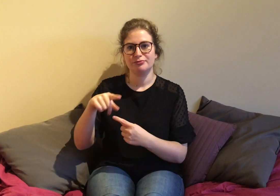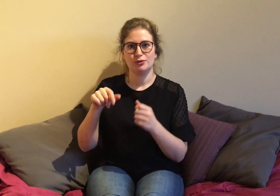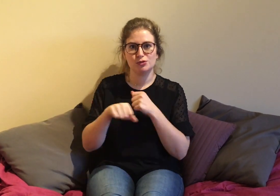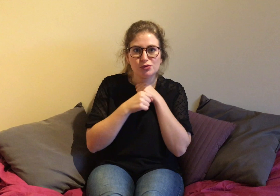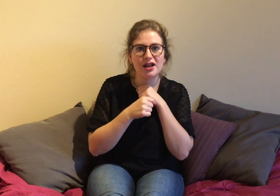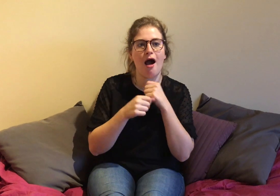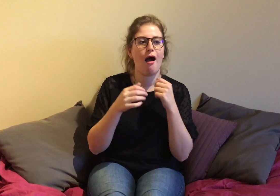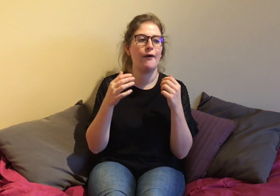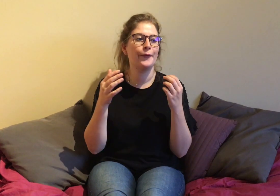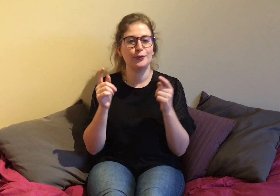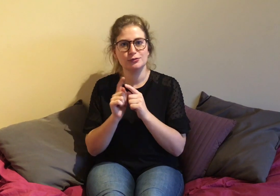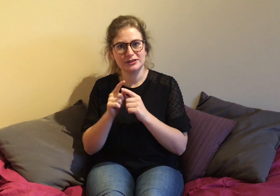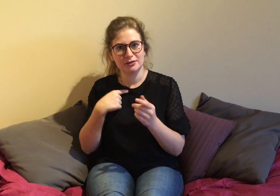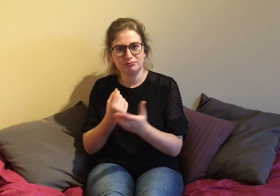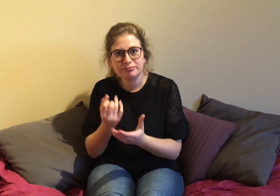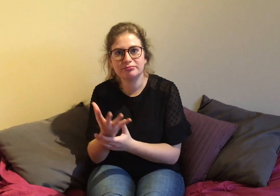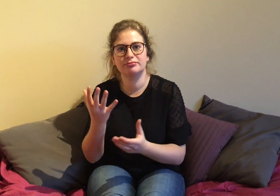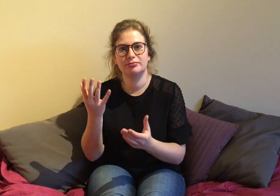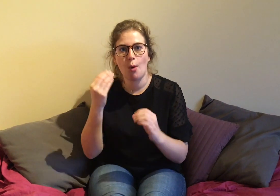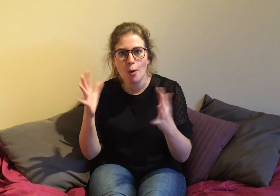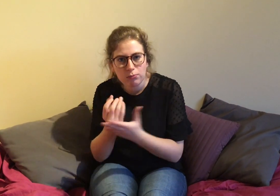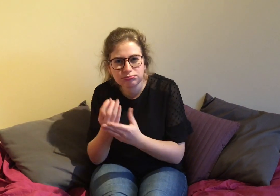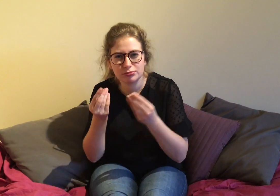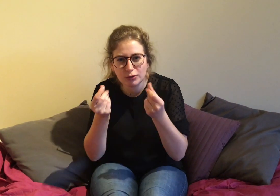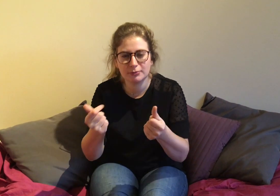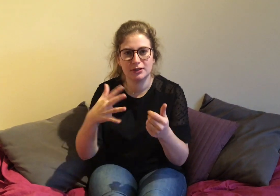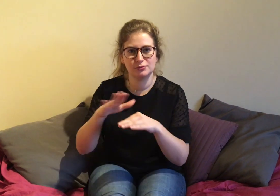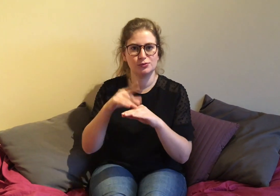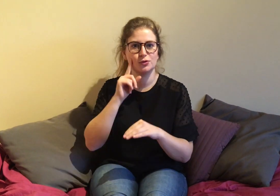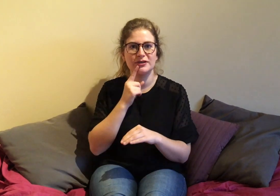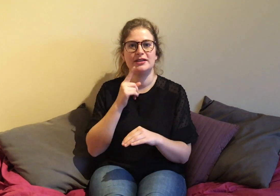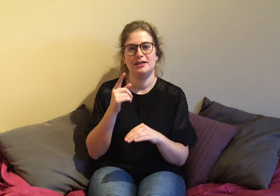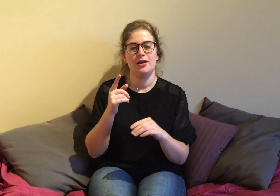d'être soutenue et d'apprendre à sensibiliser à la surdité